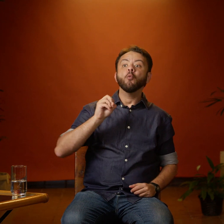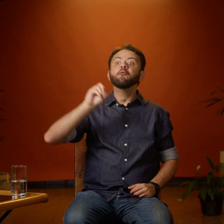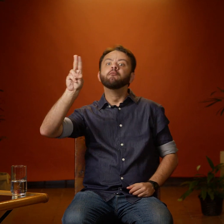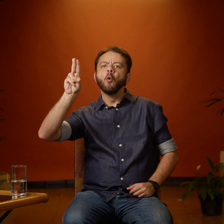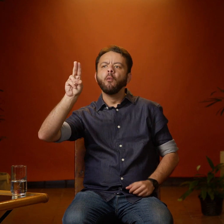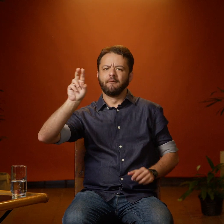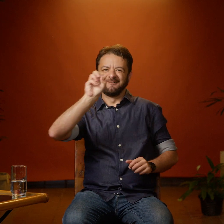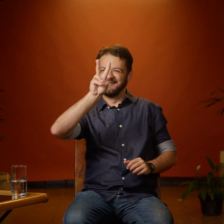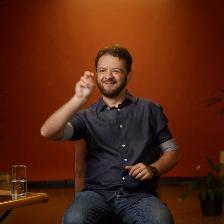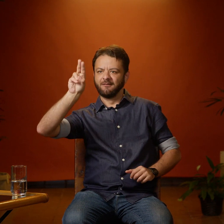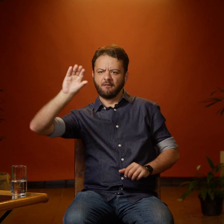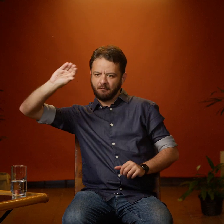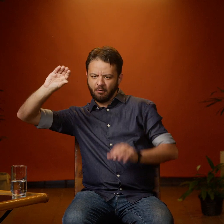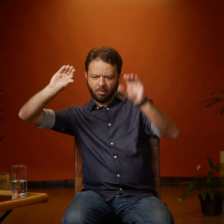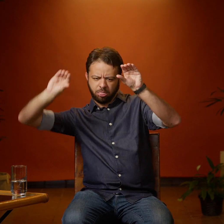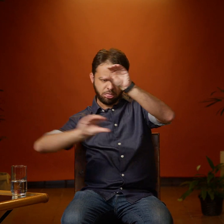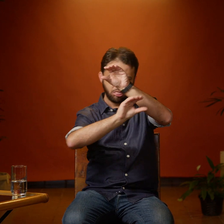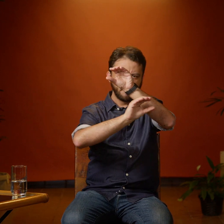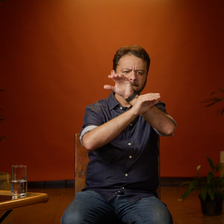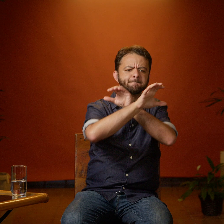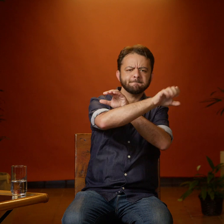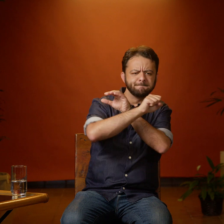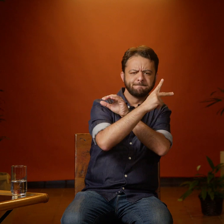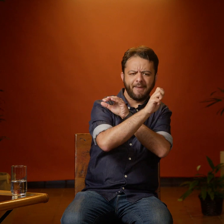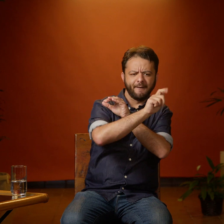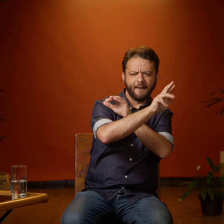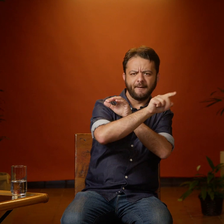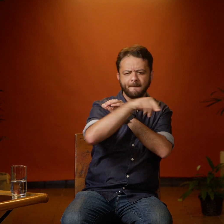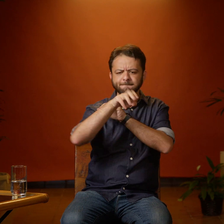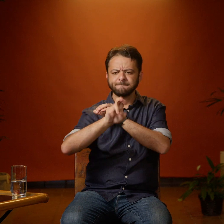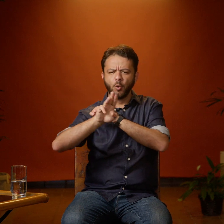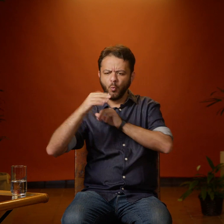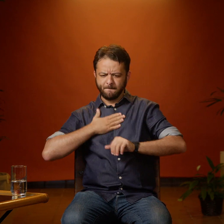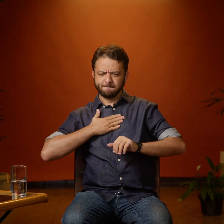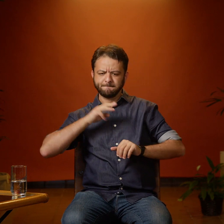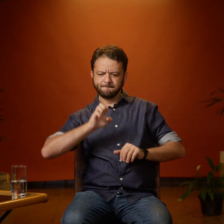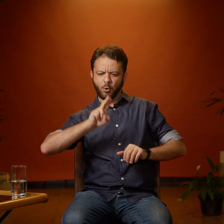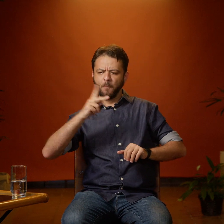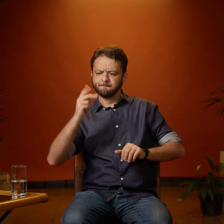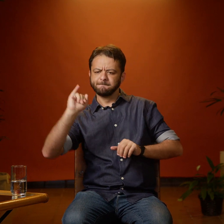Eu vou, na primeira linha e em baixo, "pegar meu pai" não fica legal,